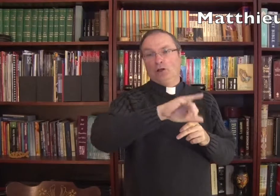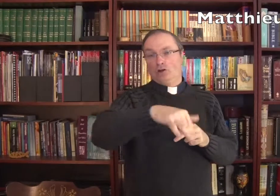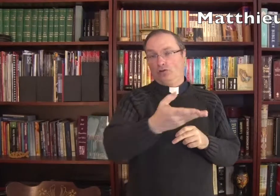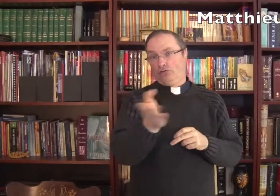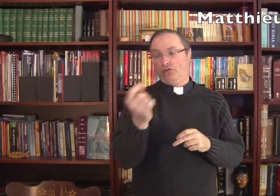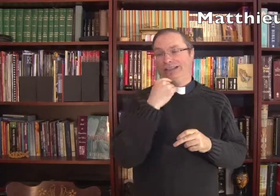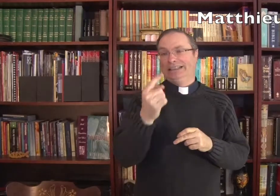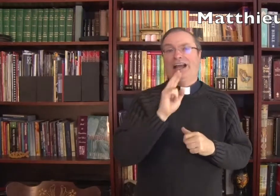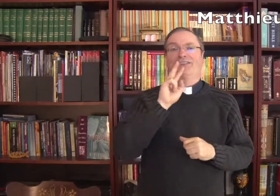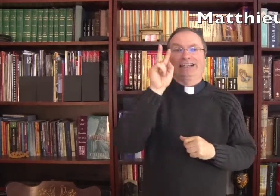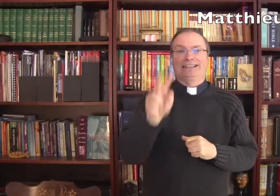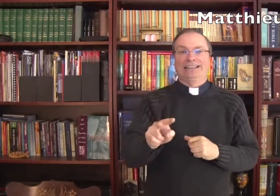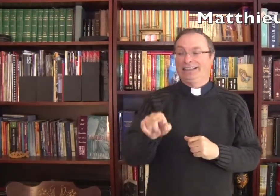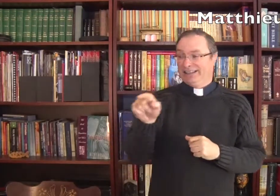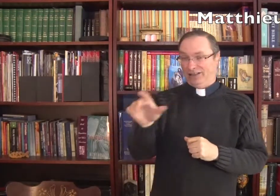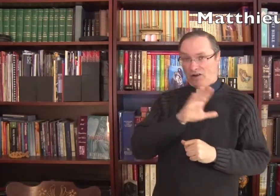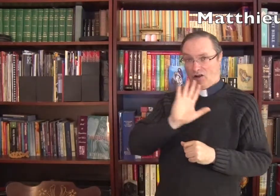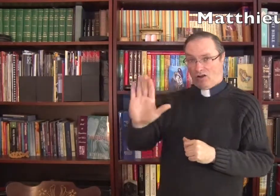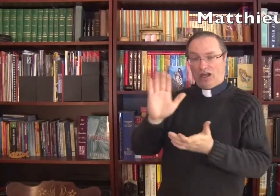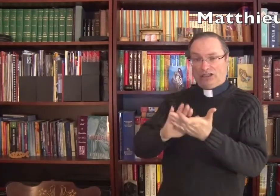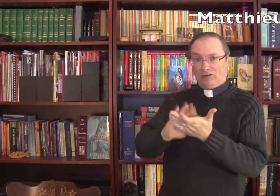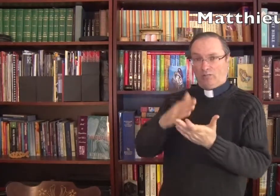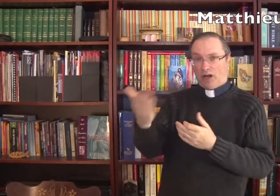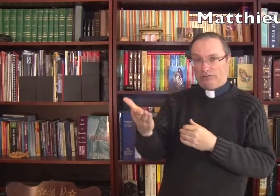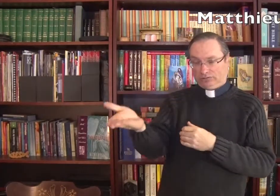Je vous le dis en vérité, ils ont leur récompense.